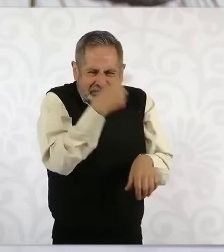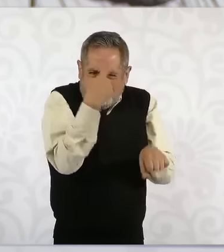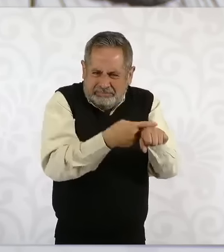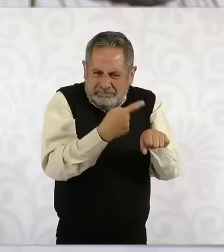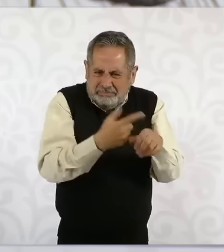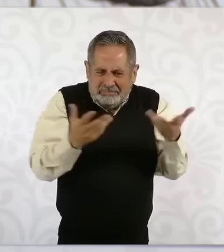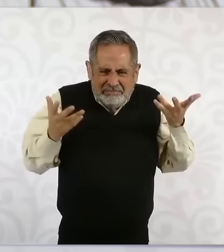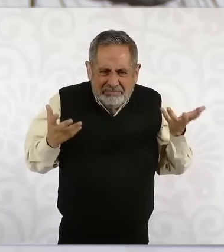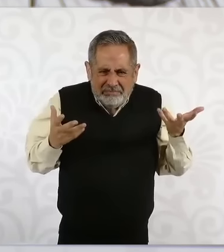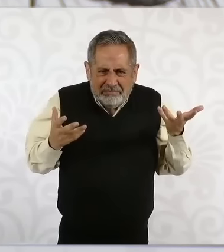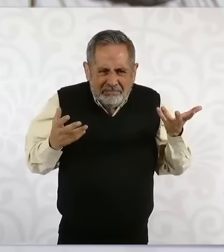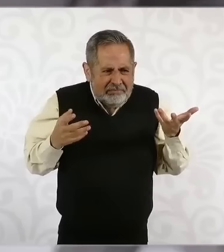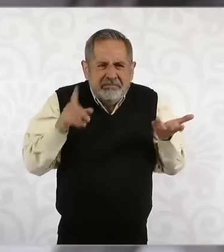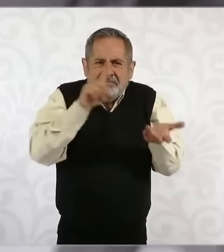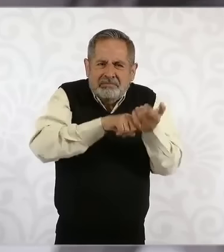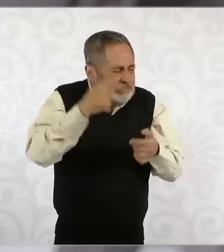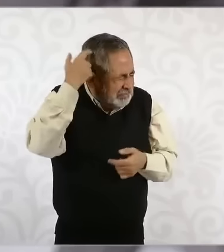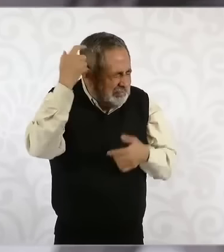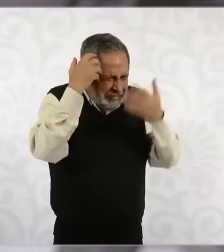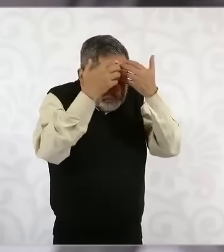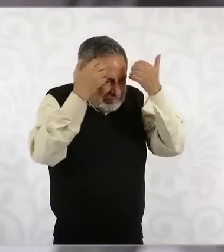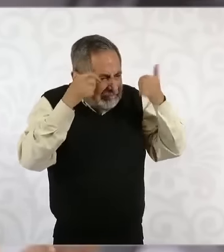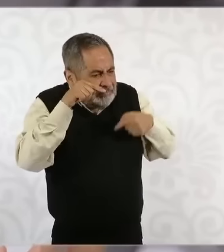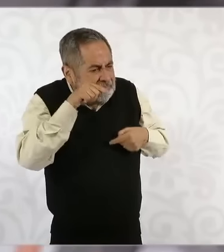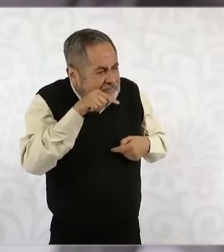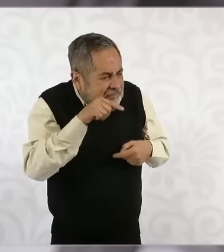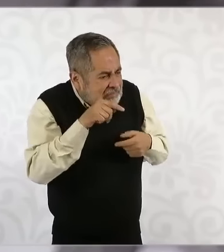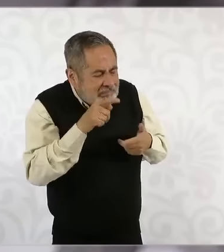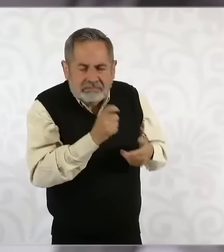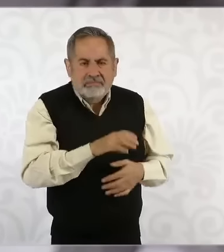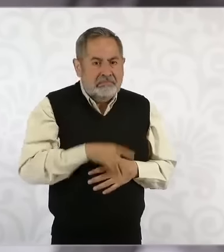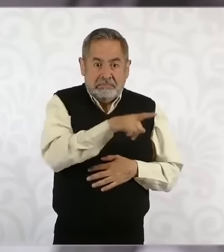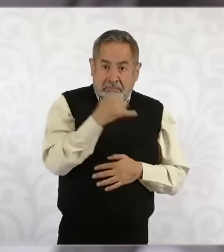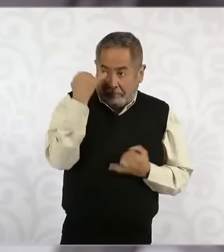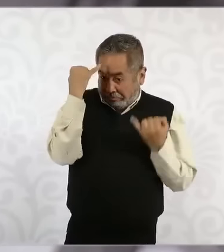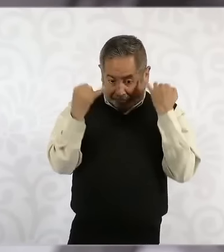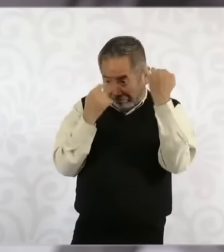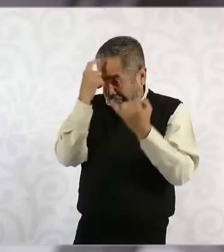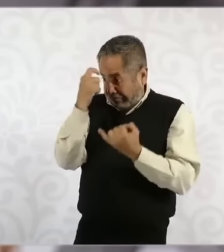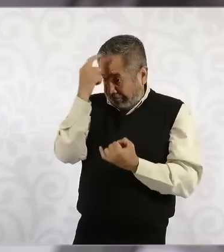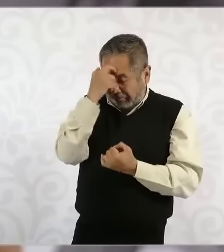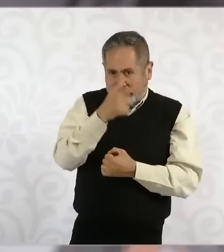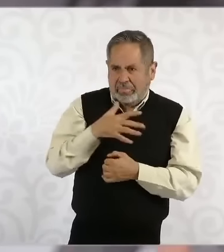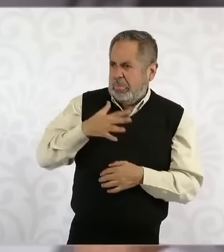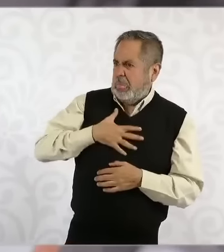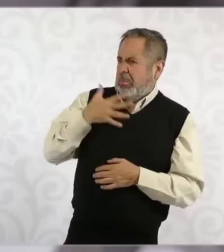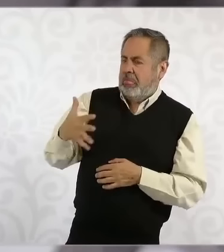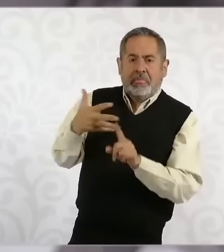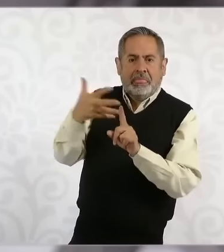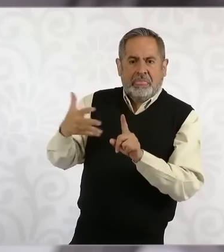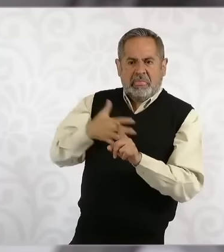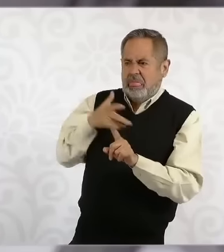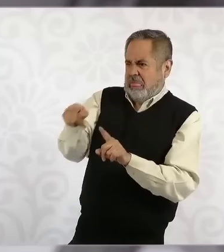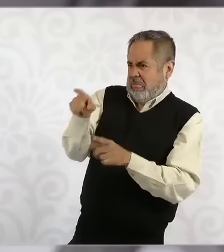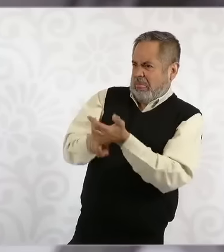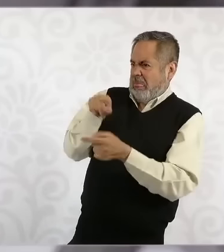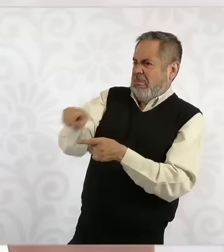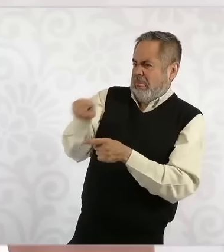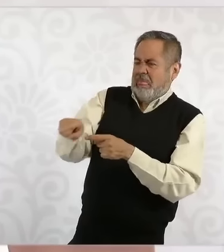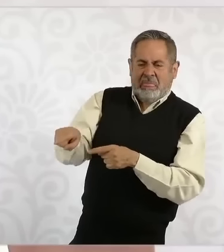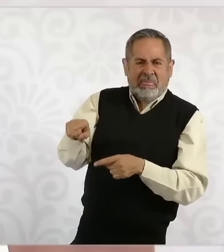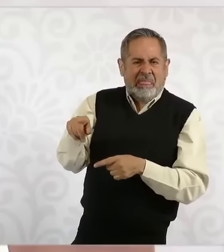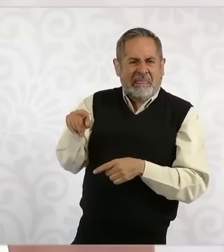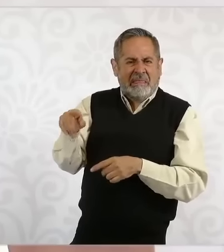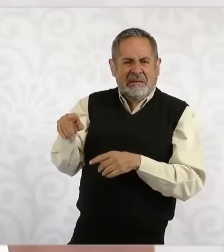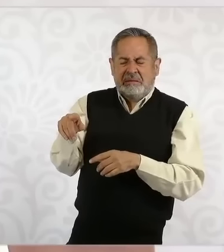¿qué tienen en la mente? eh para poder inventar y utilizar esto como una forma de propaganda. Es eh